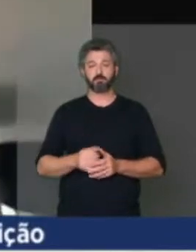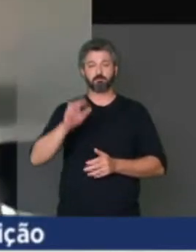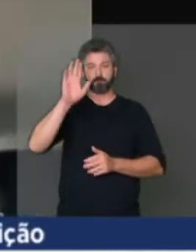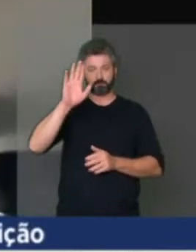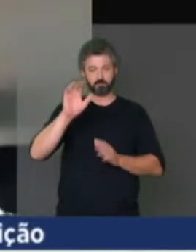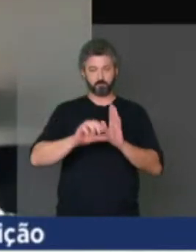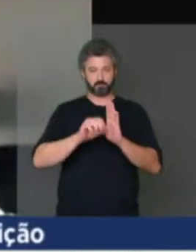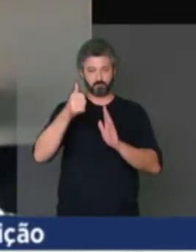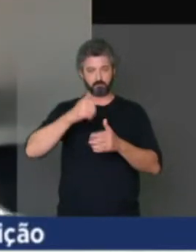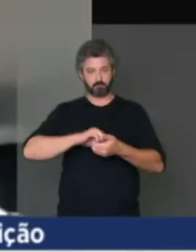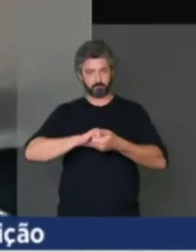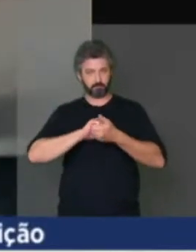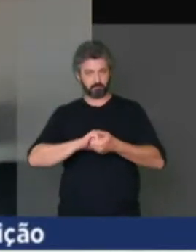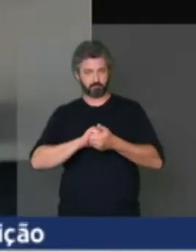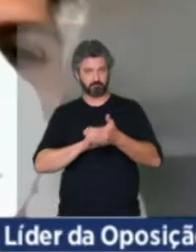PELA CONDUÇÃO DOS TRABALHOS